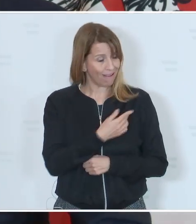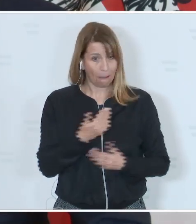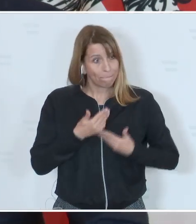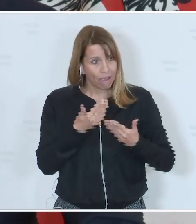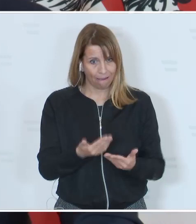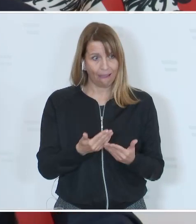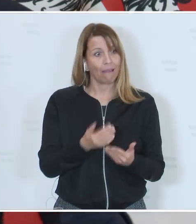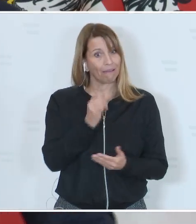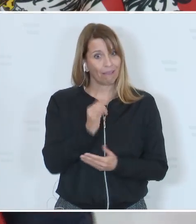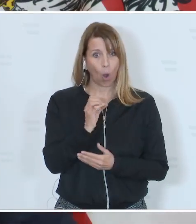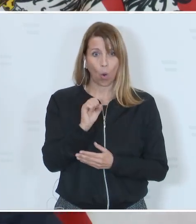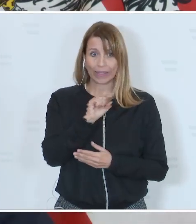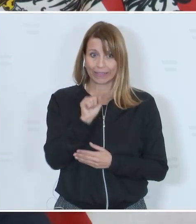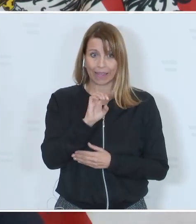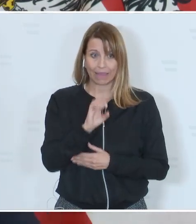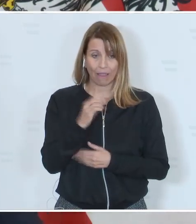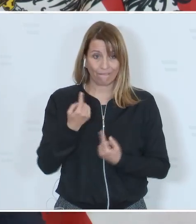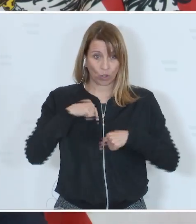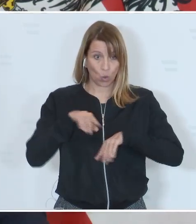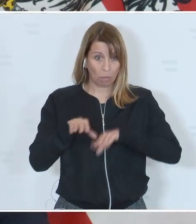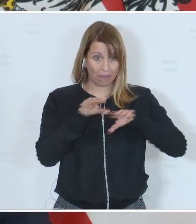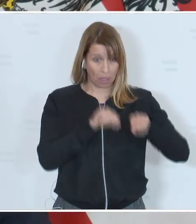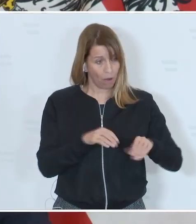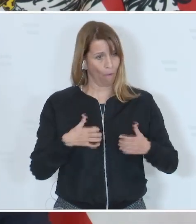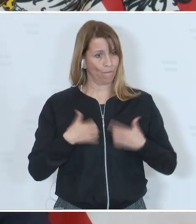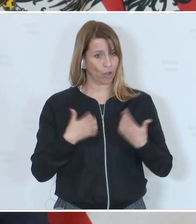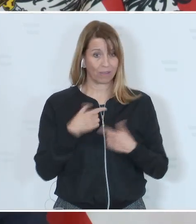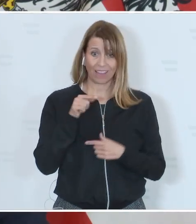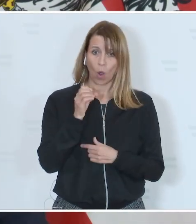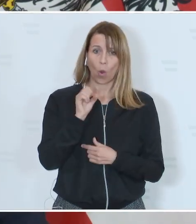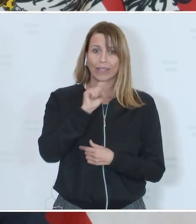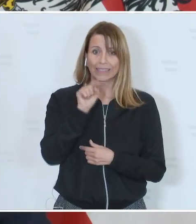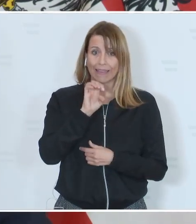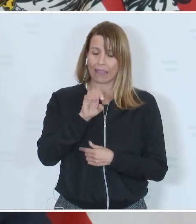OSZE-Vorsitz zu übernehmen. Die OSZE ist eine wichtige Organisation. Sie hat den